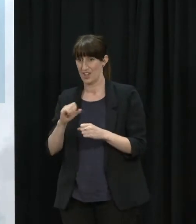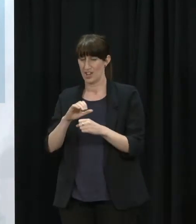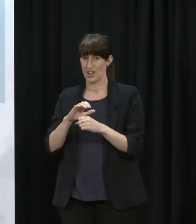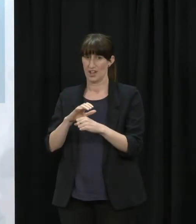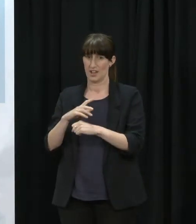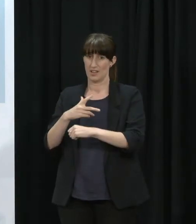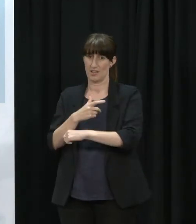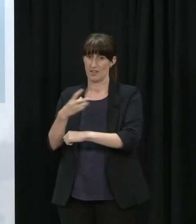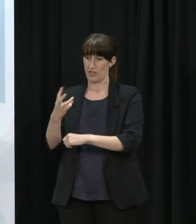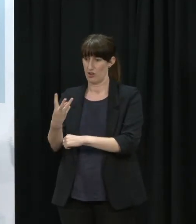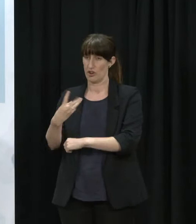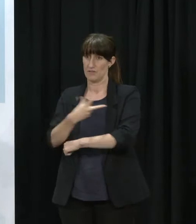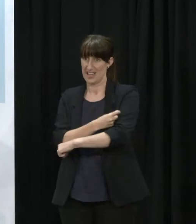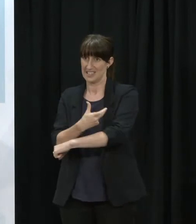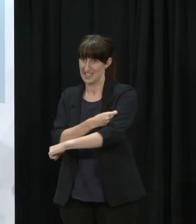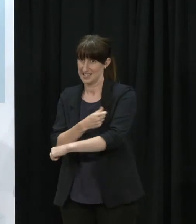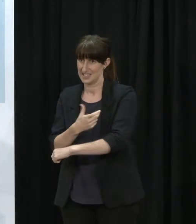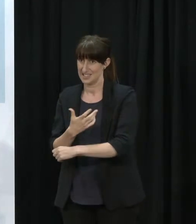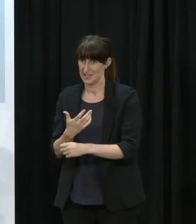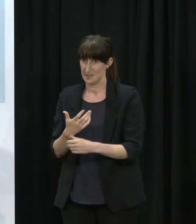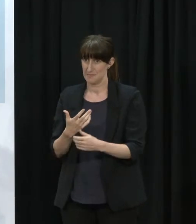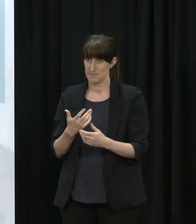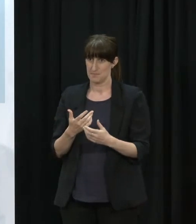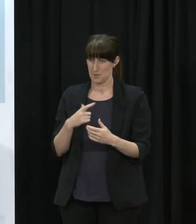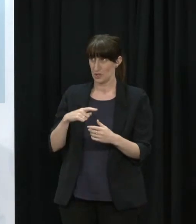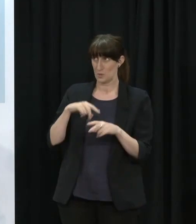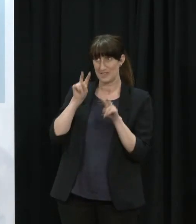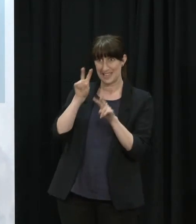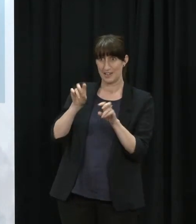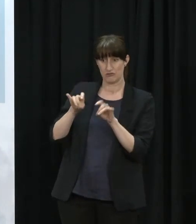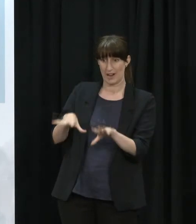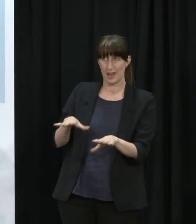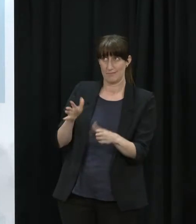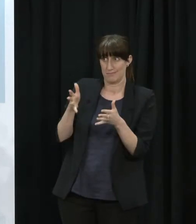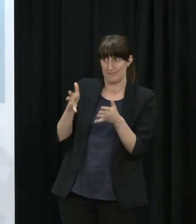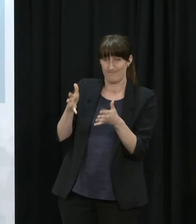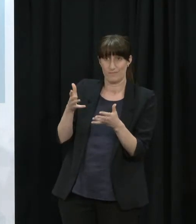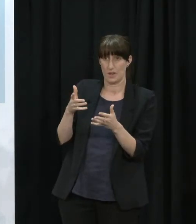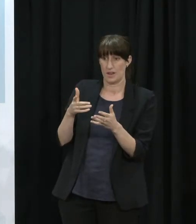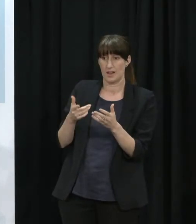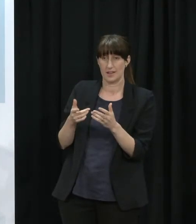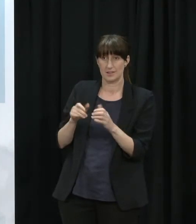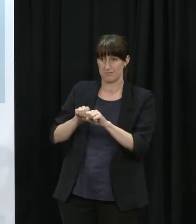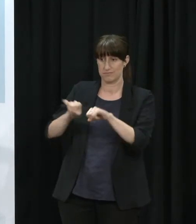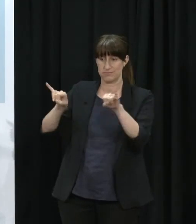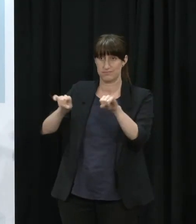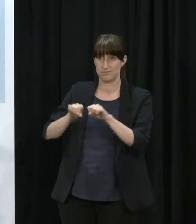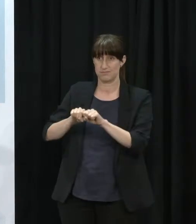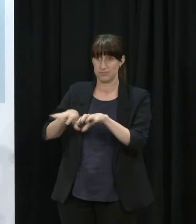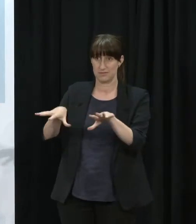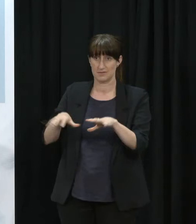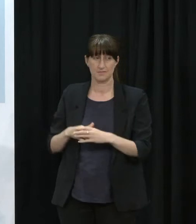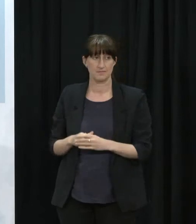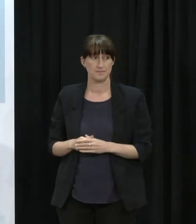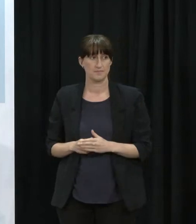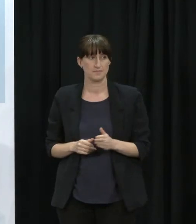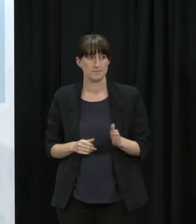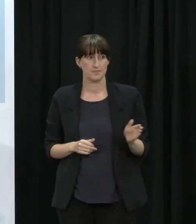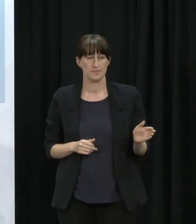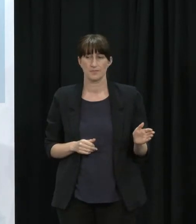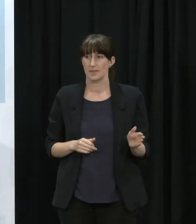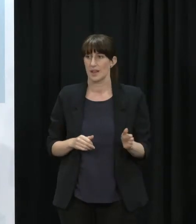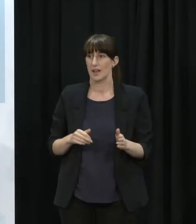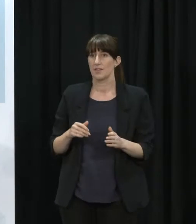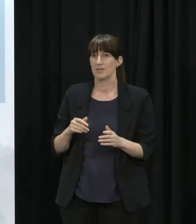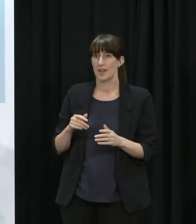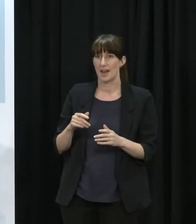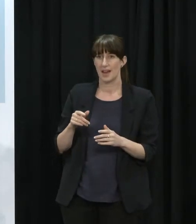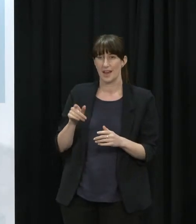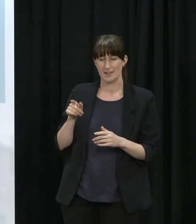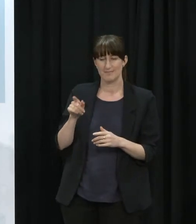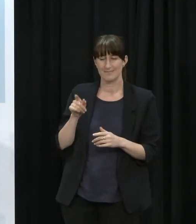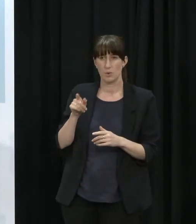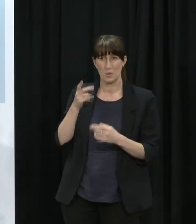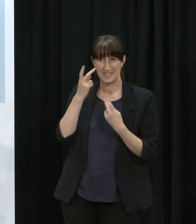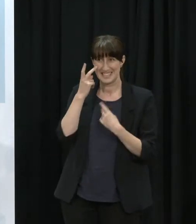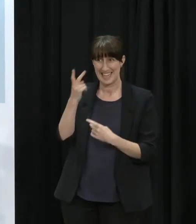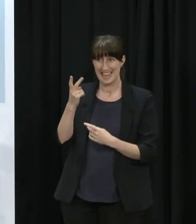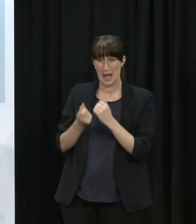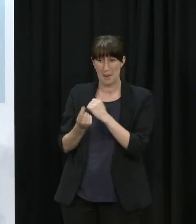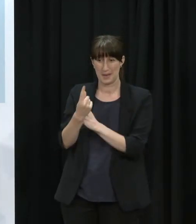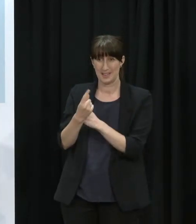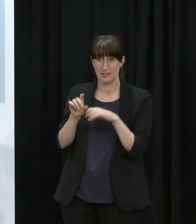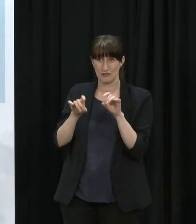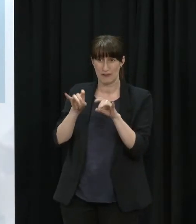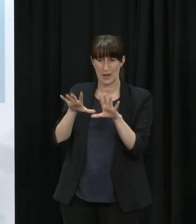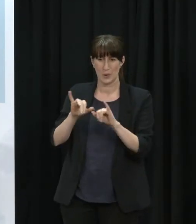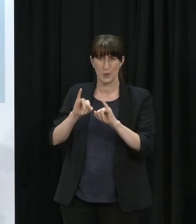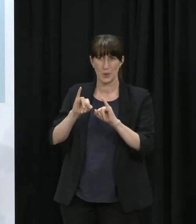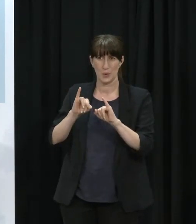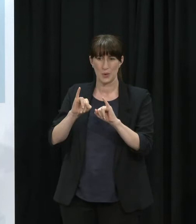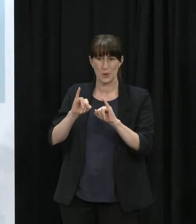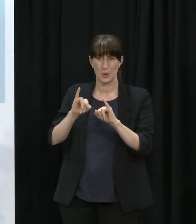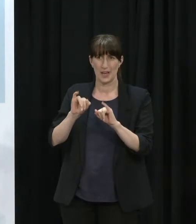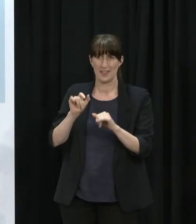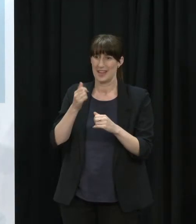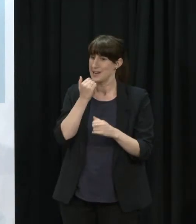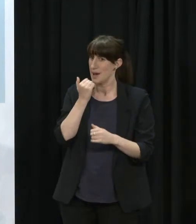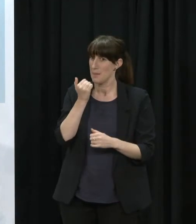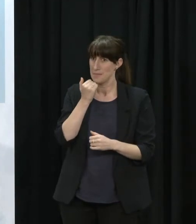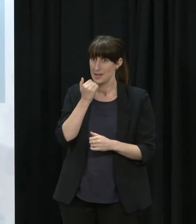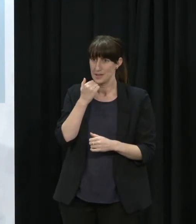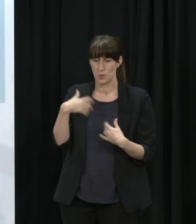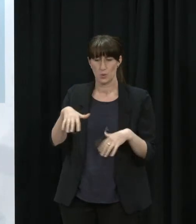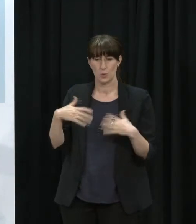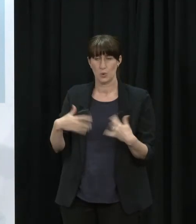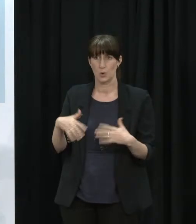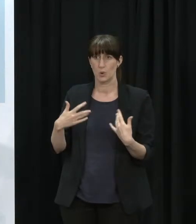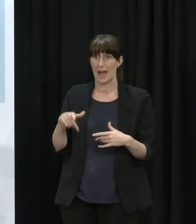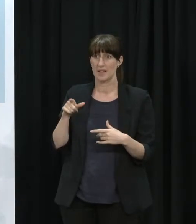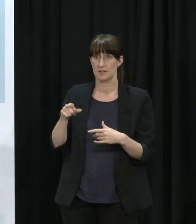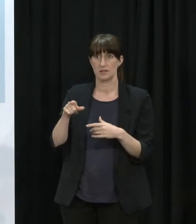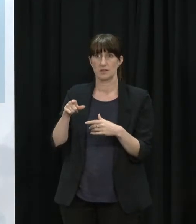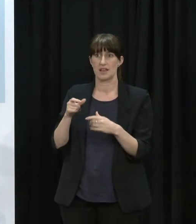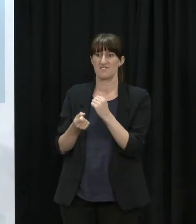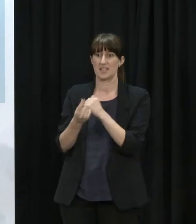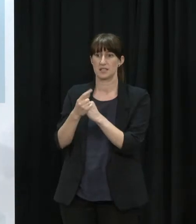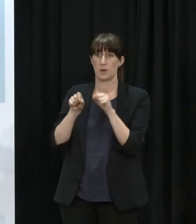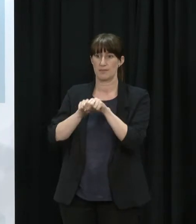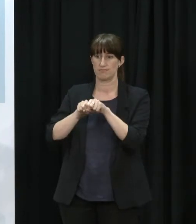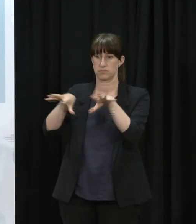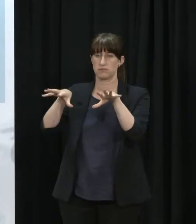Kare au e mohio. Ka hiahia